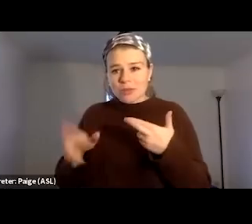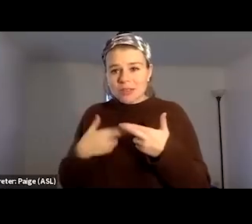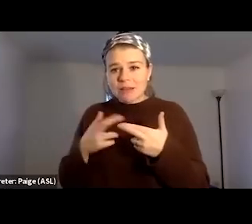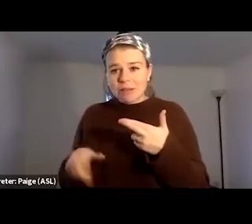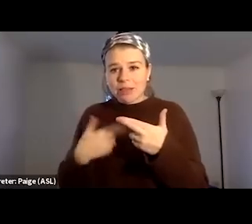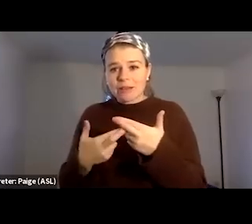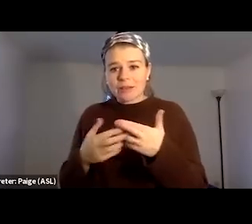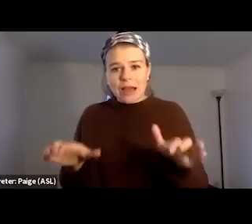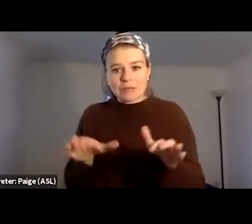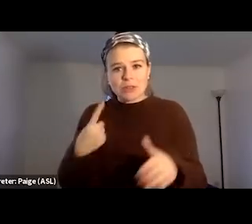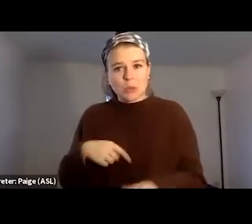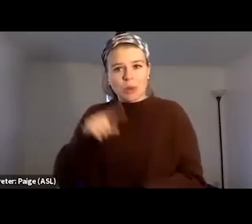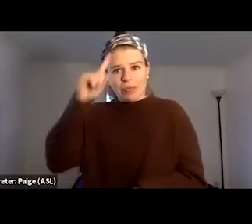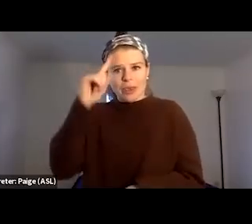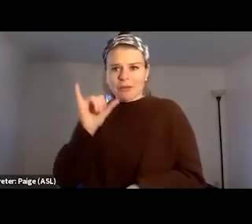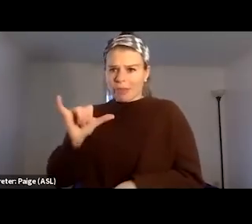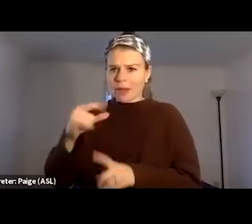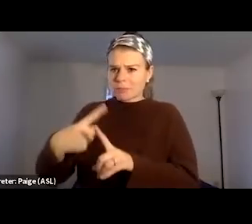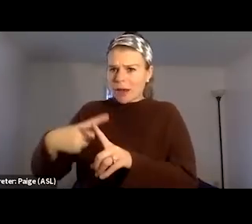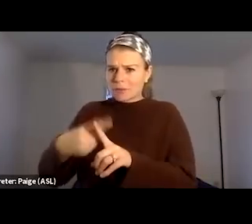con ser un buen miembro de la comunidad y ciudadano.